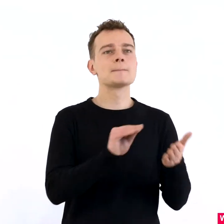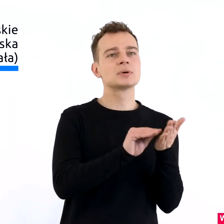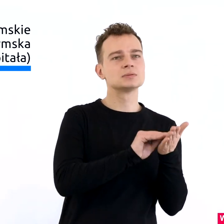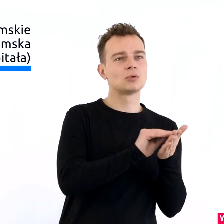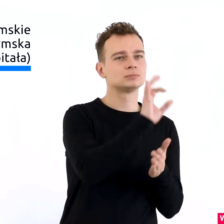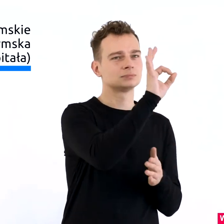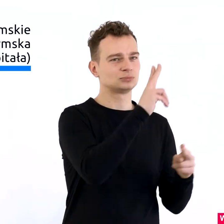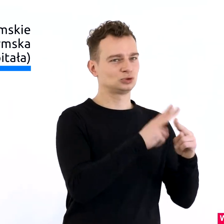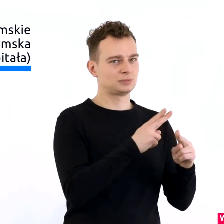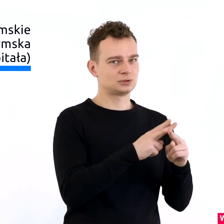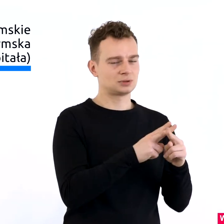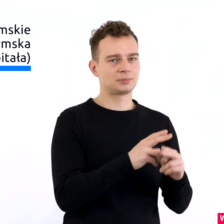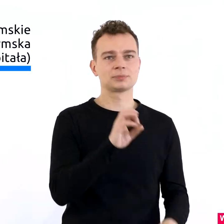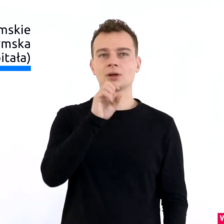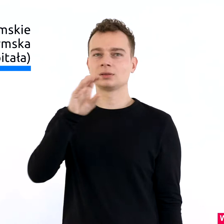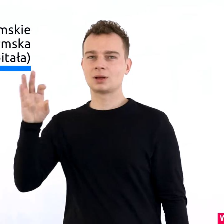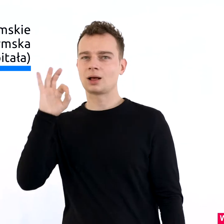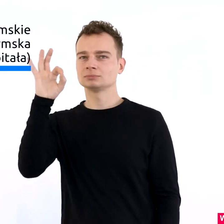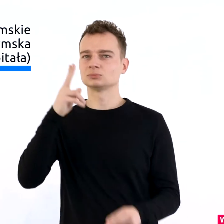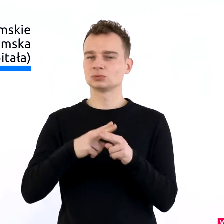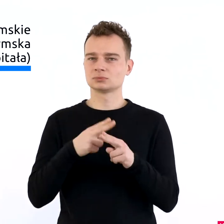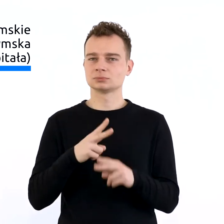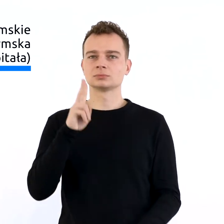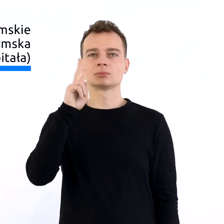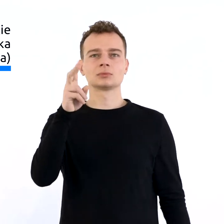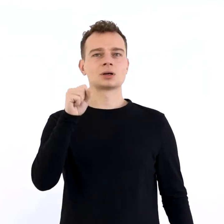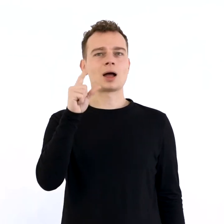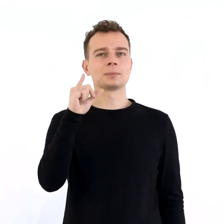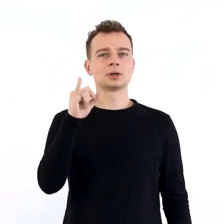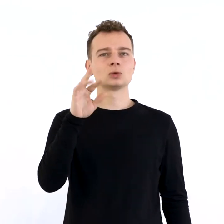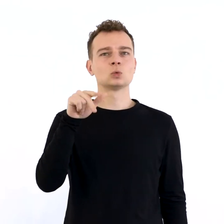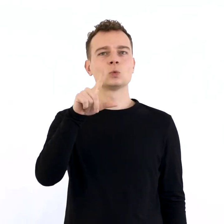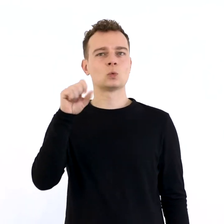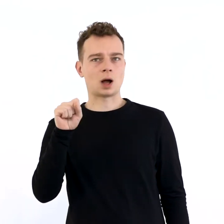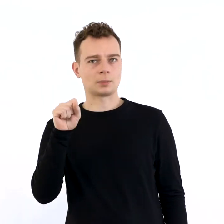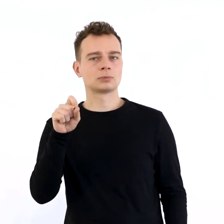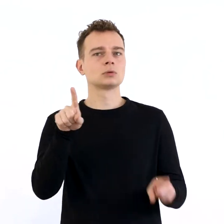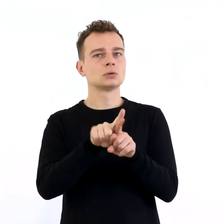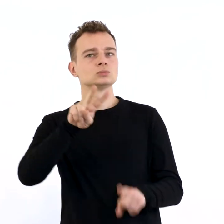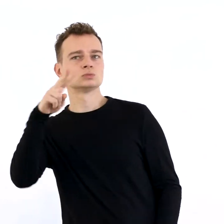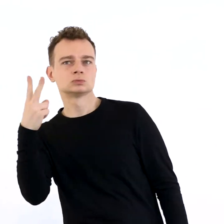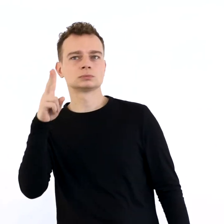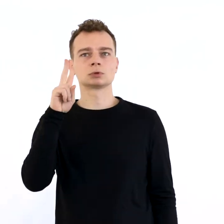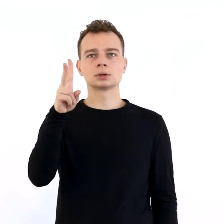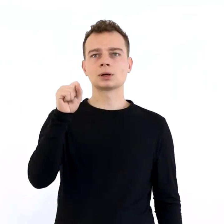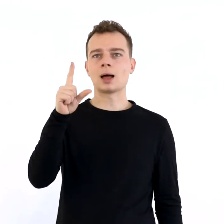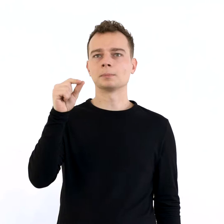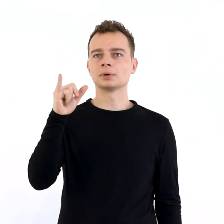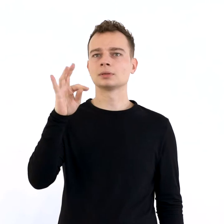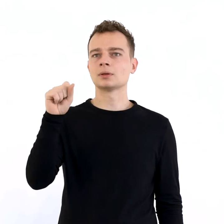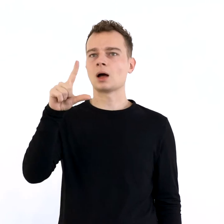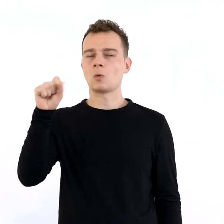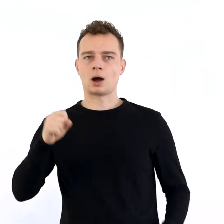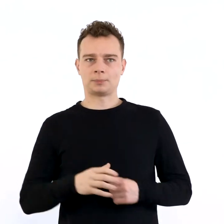Pismo rzymskie – litera rzymska kapituła